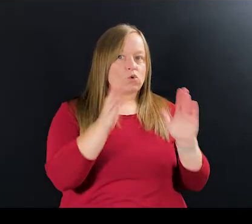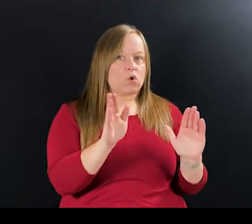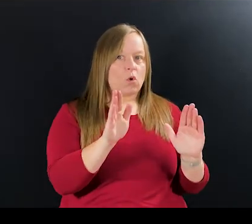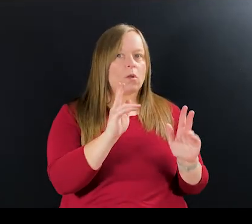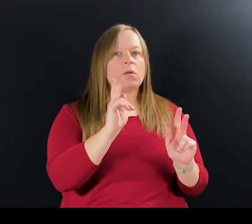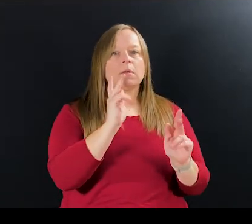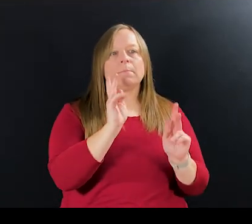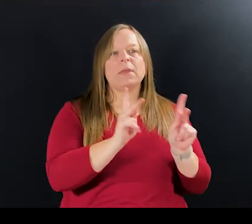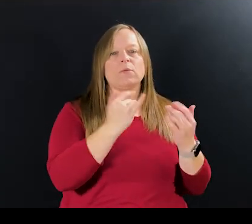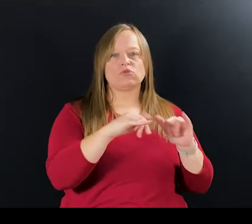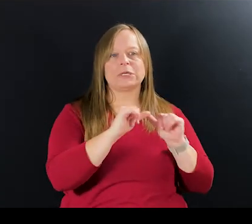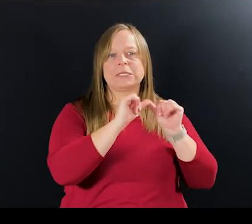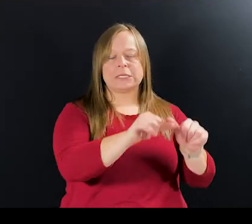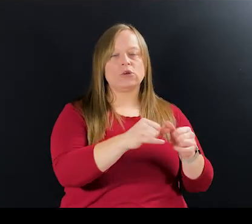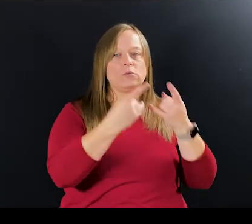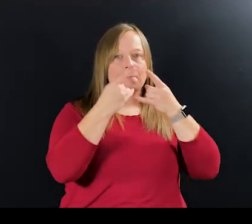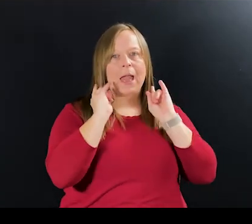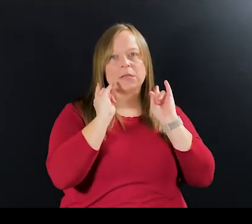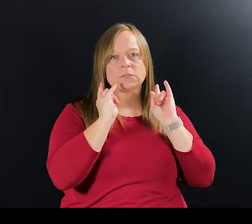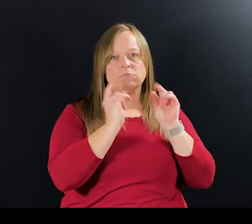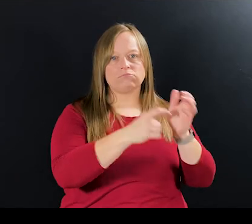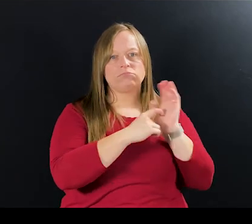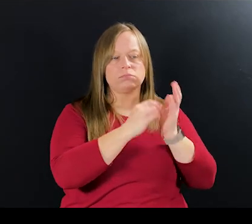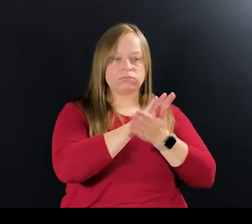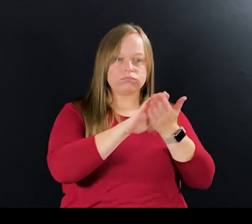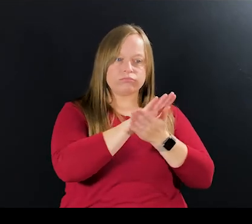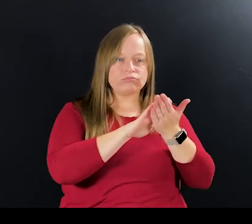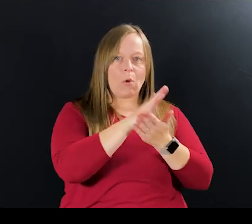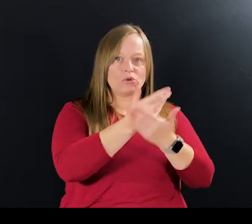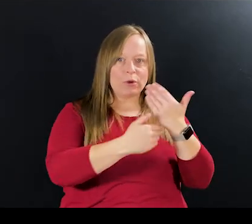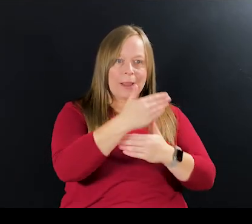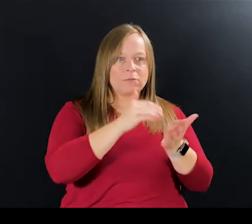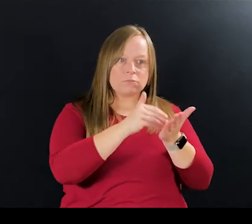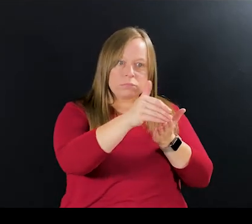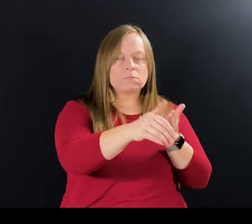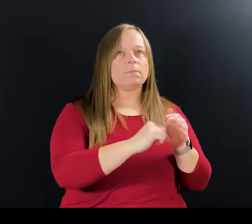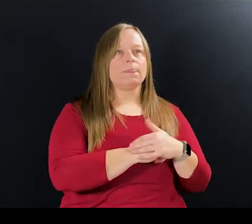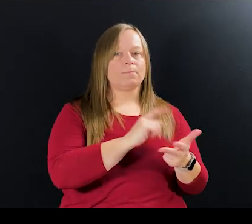Es por eso que se debe seguir usando una máscara, lavarse las manos con regularidad